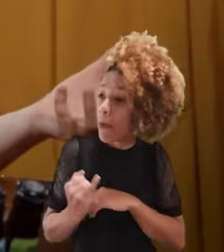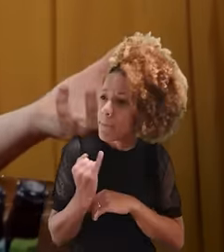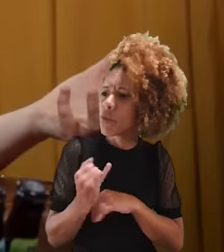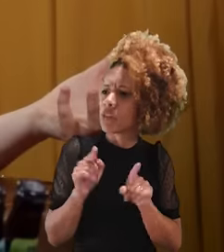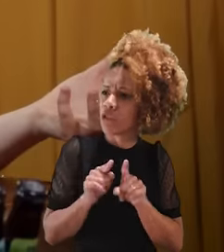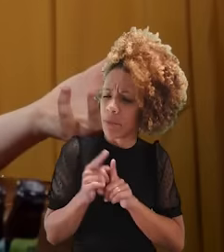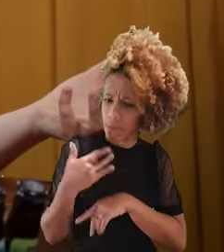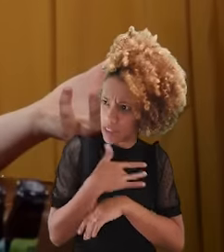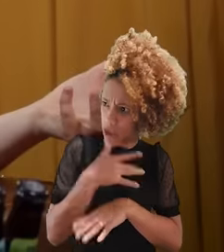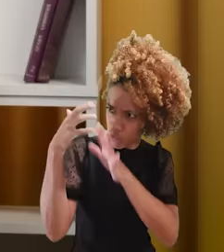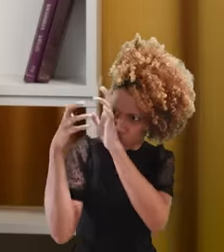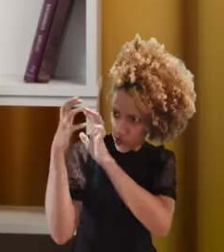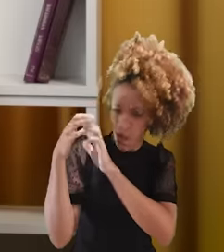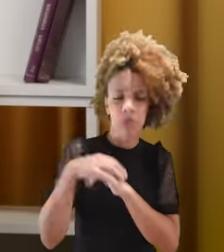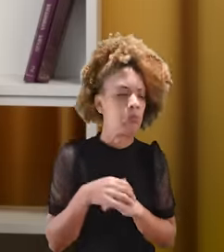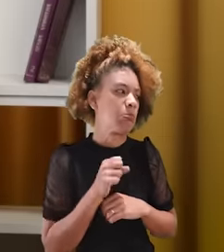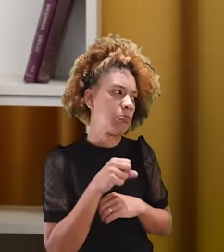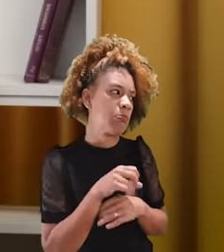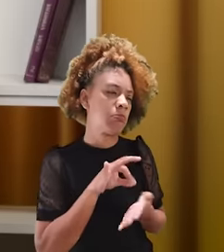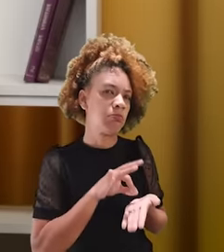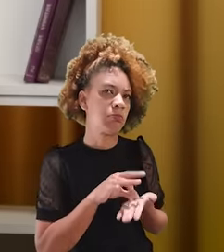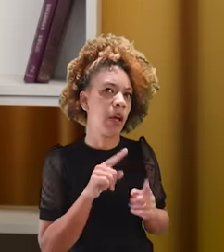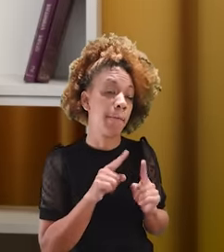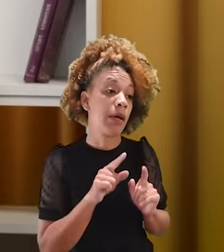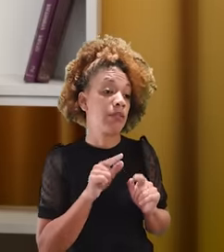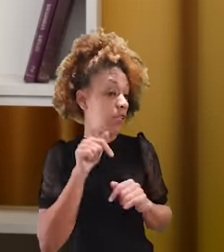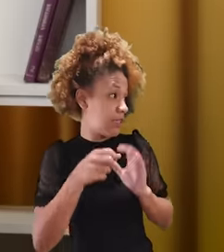pra saúde do cérebro né eu Concordo totalmente Esse lugar aqui pensou foi criado nisso e eu virei